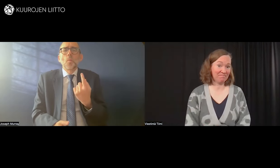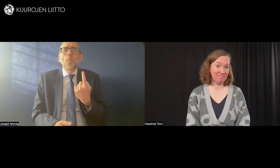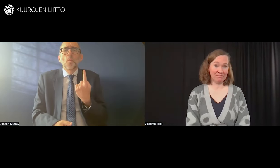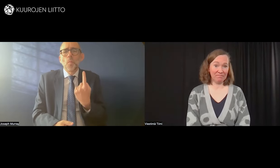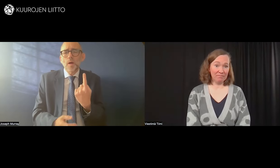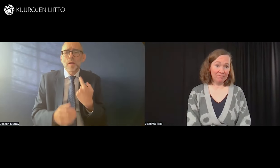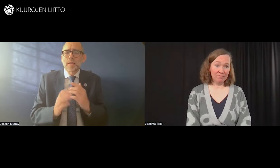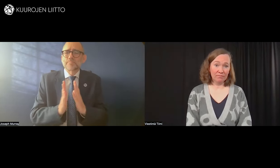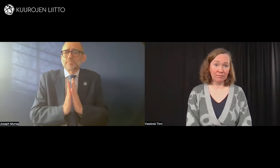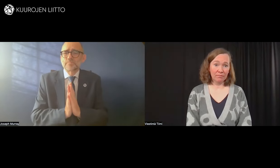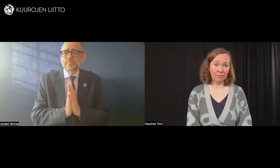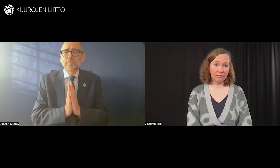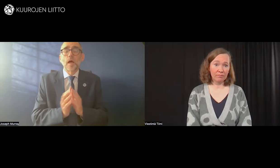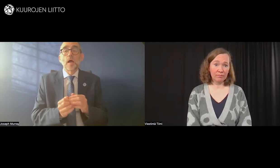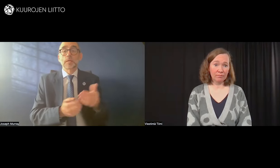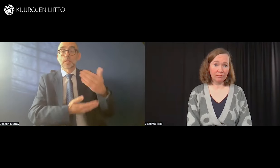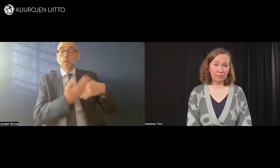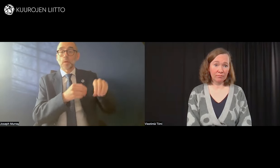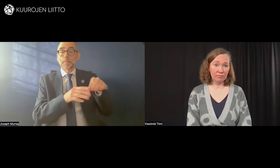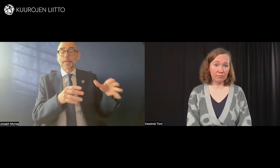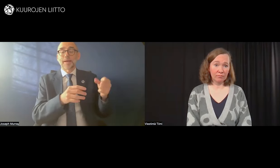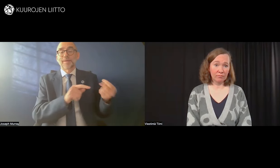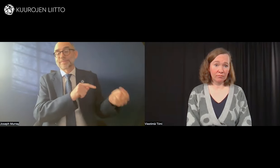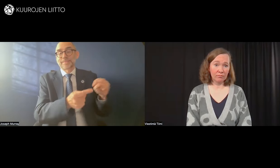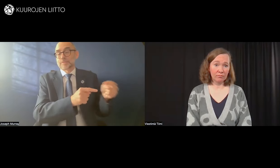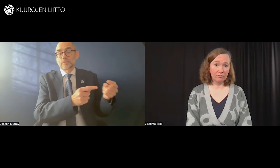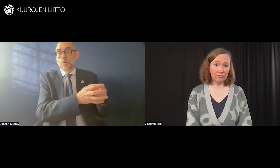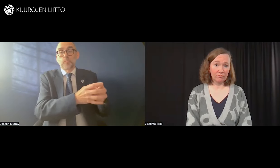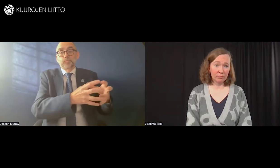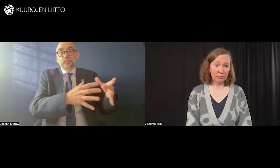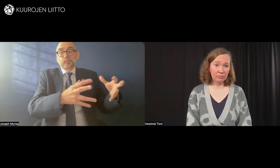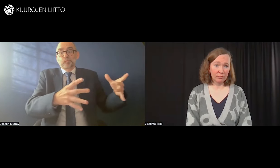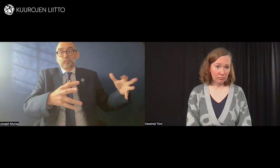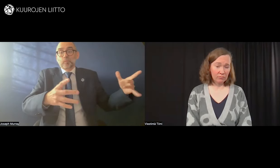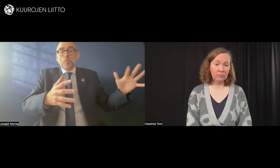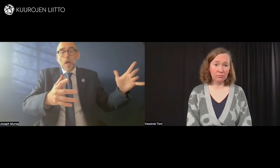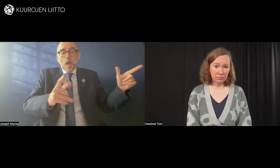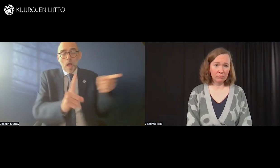Yksi pyyntö: sosiaalisessa mediassa keskustelu on rönsyillyt paljon.